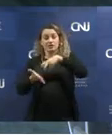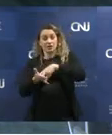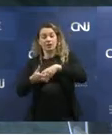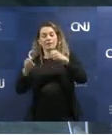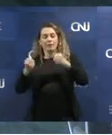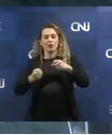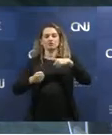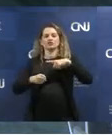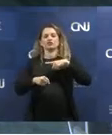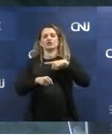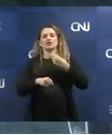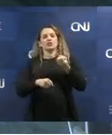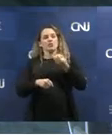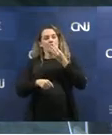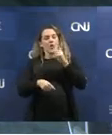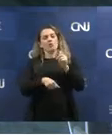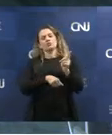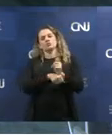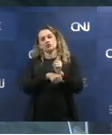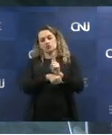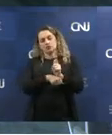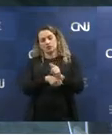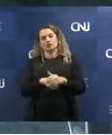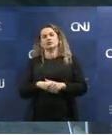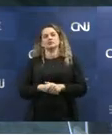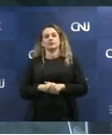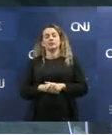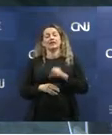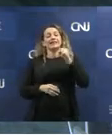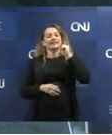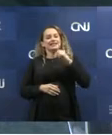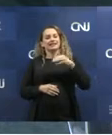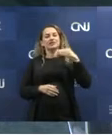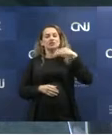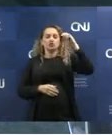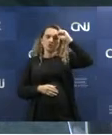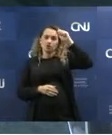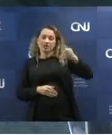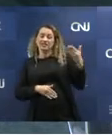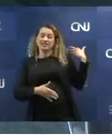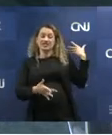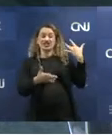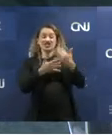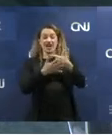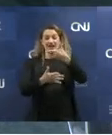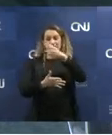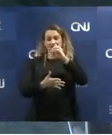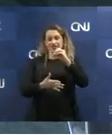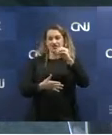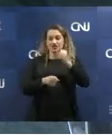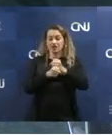porque mantivemos o juiz que há 20 anos está lá e não conseguiu estabelecer minimamente